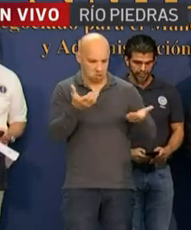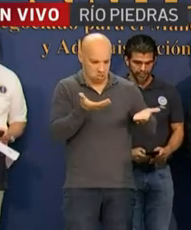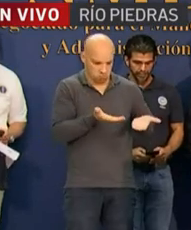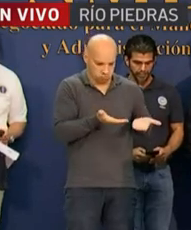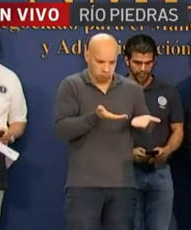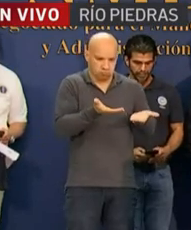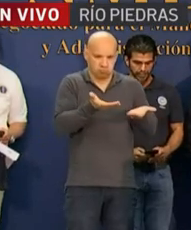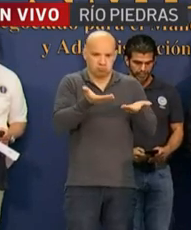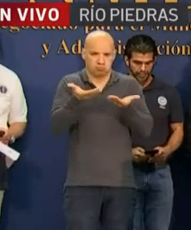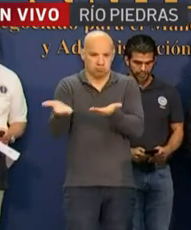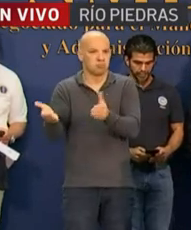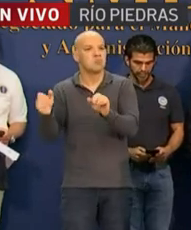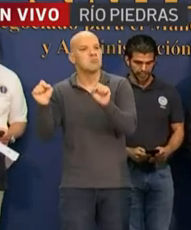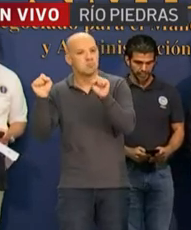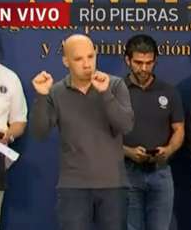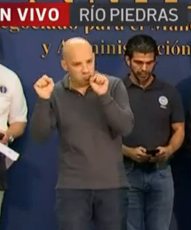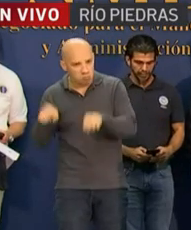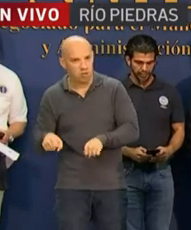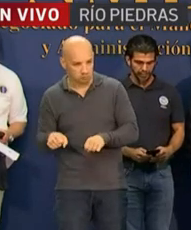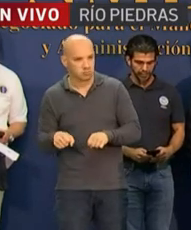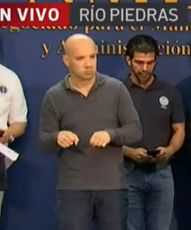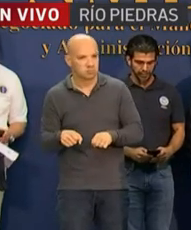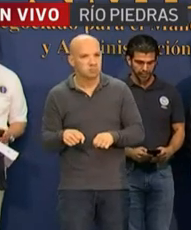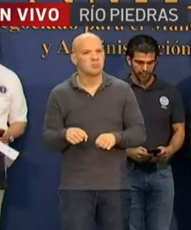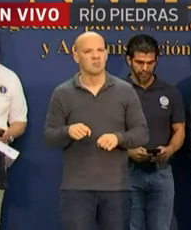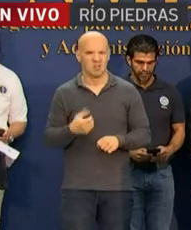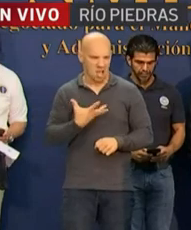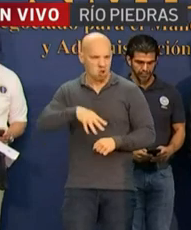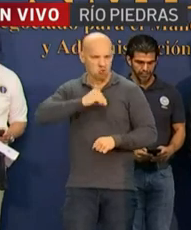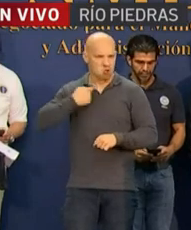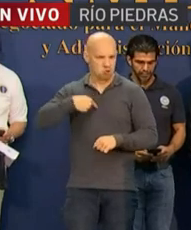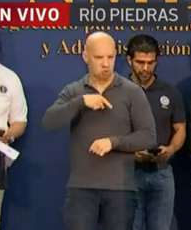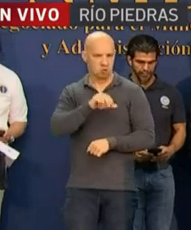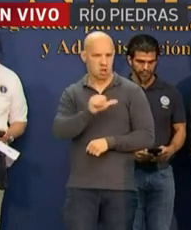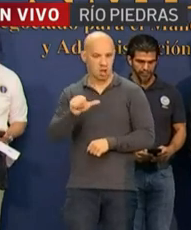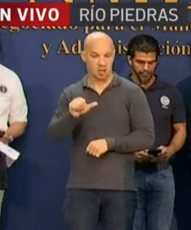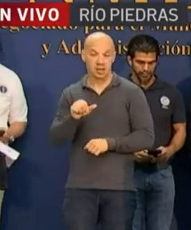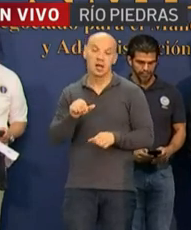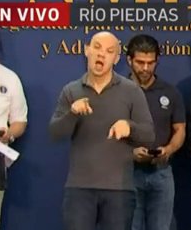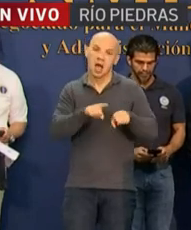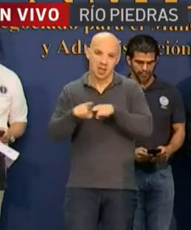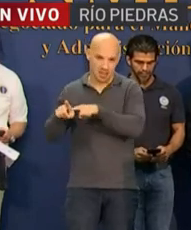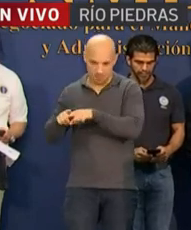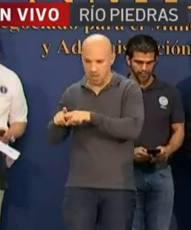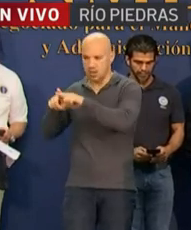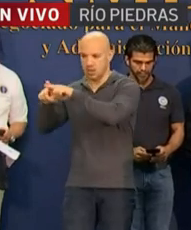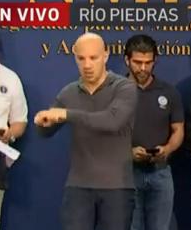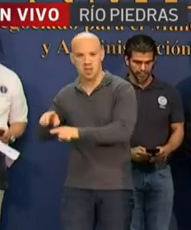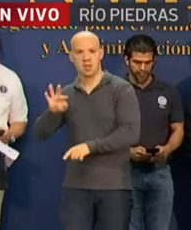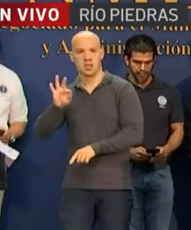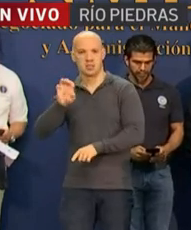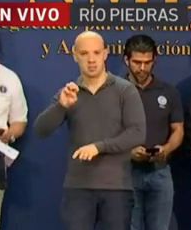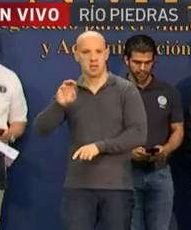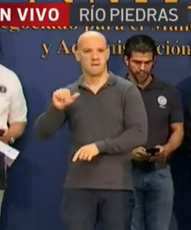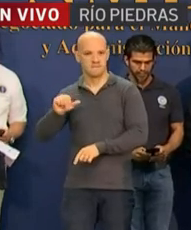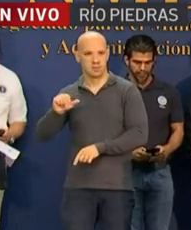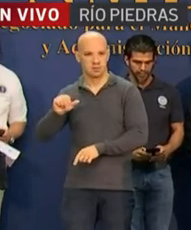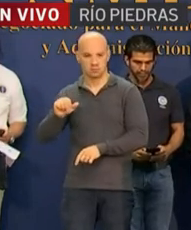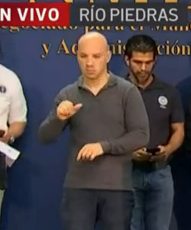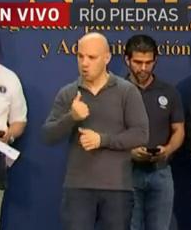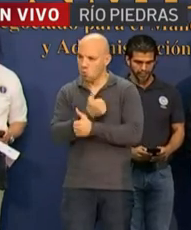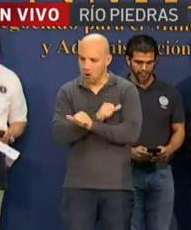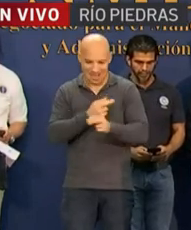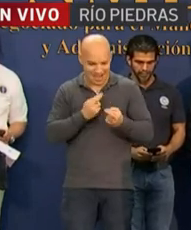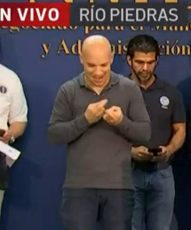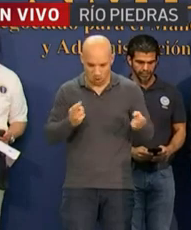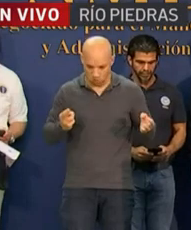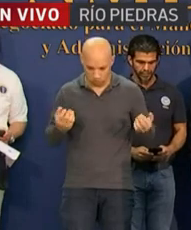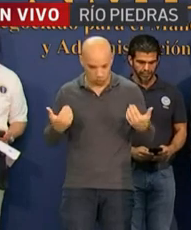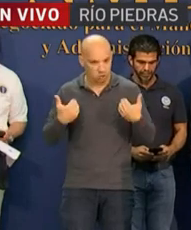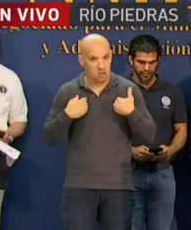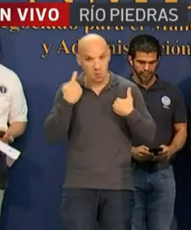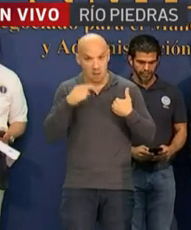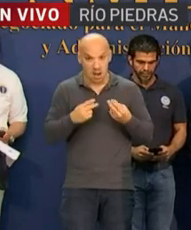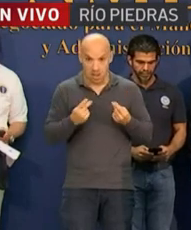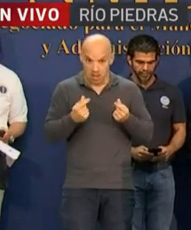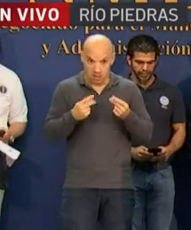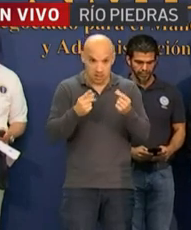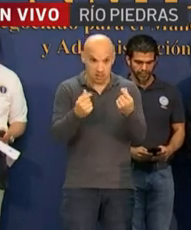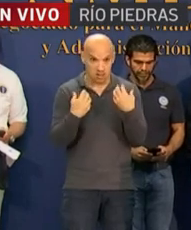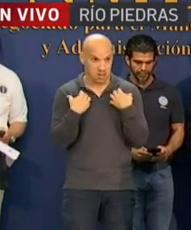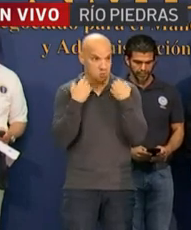SI, TENEMOS SON TRAZADO A